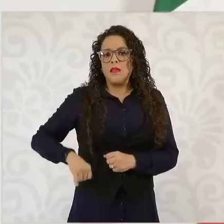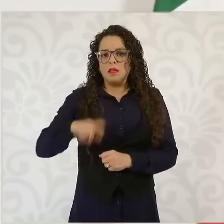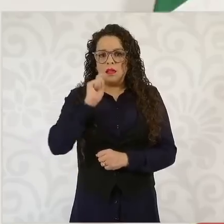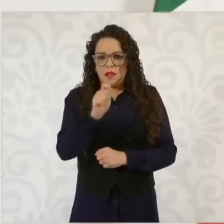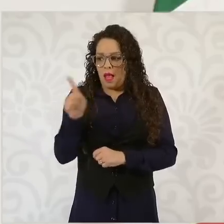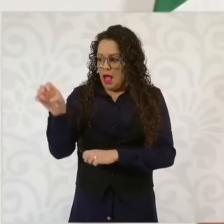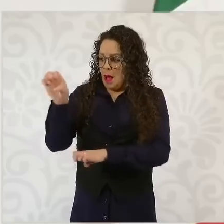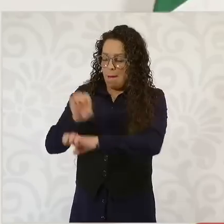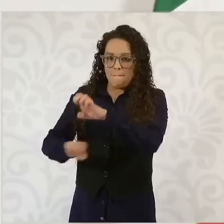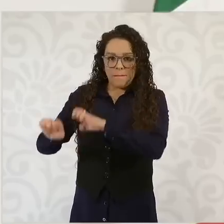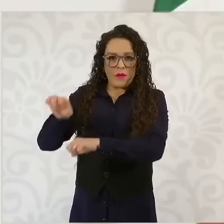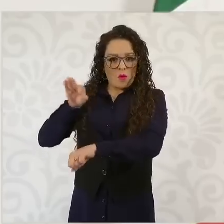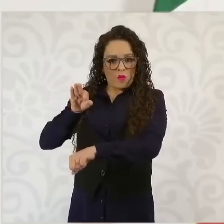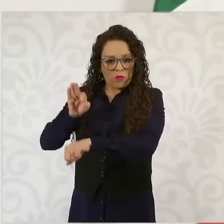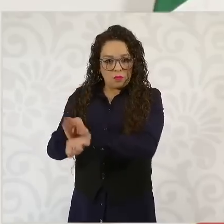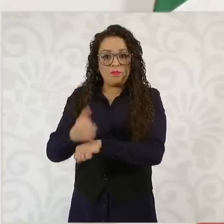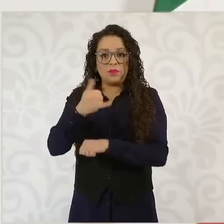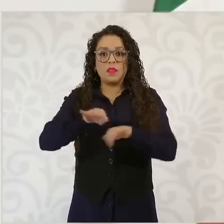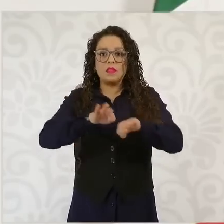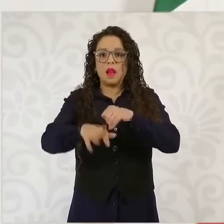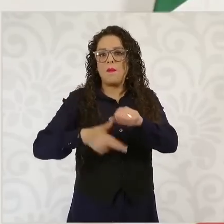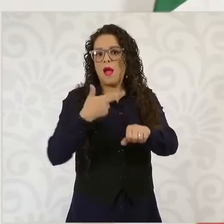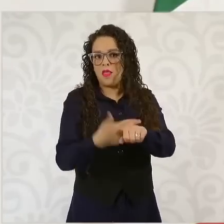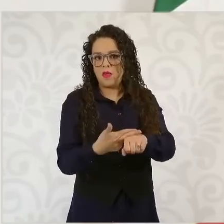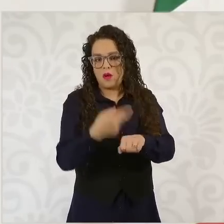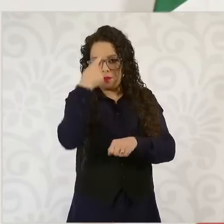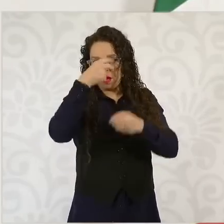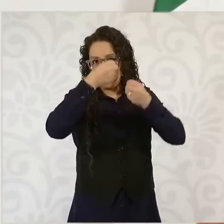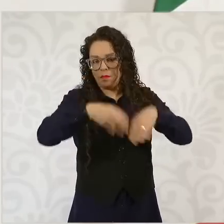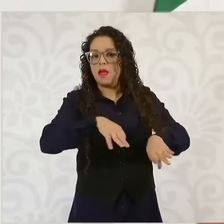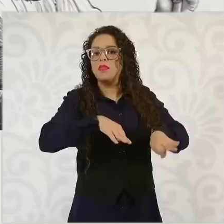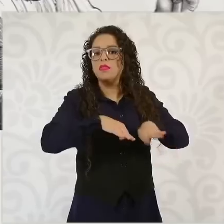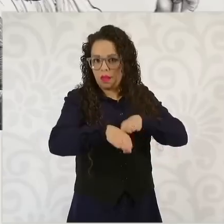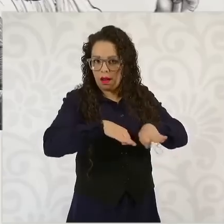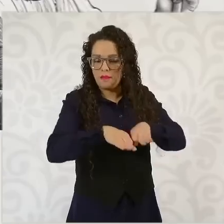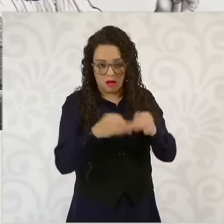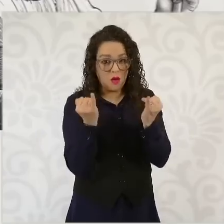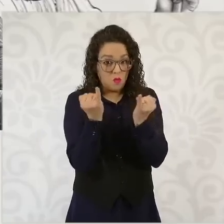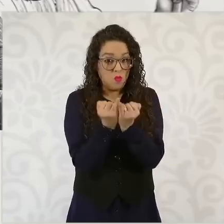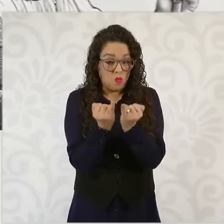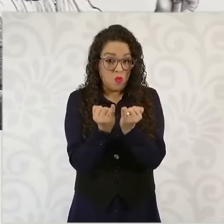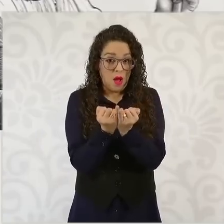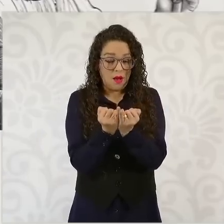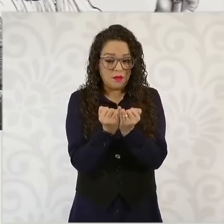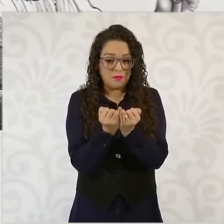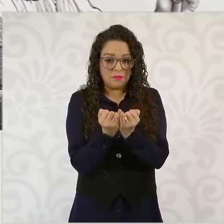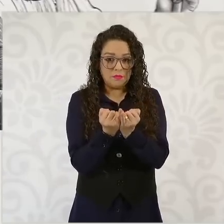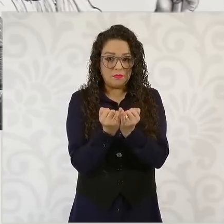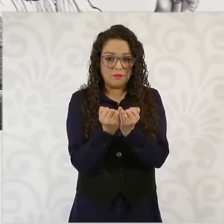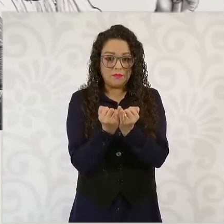los empleos entonces esa es la instrucción que tenemos no vamos a tomar medidas que no tengan